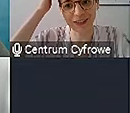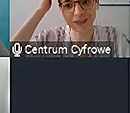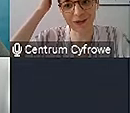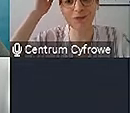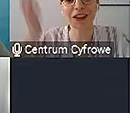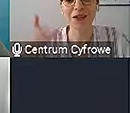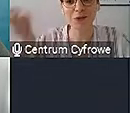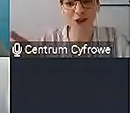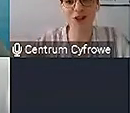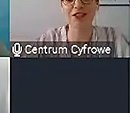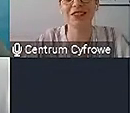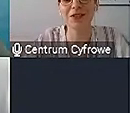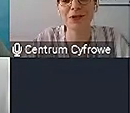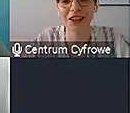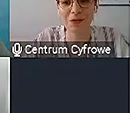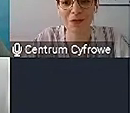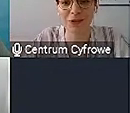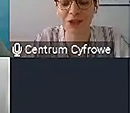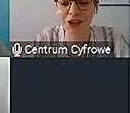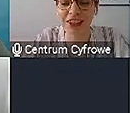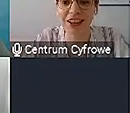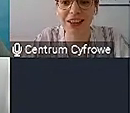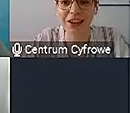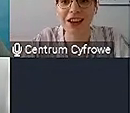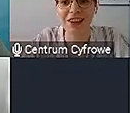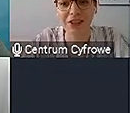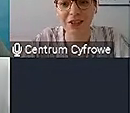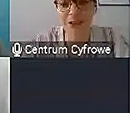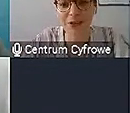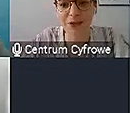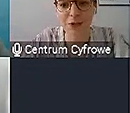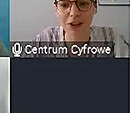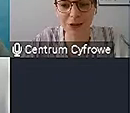przechodzi w stan wyciszenia. Ale cały czas odbywają się